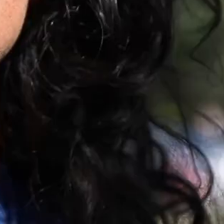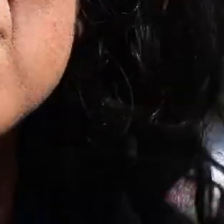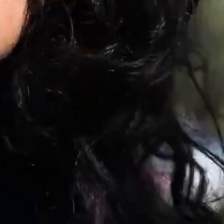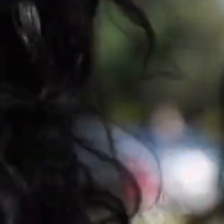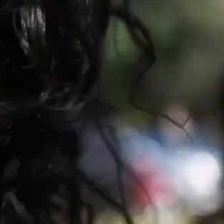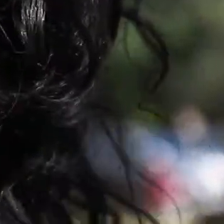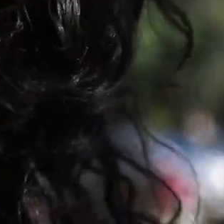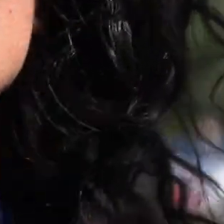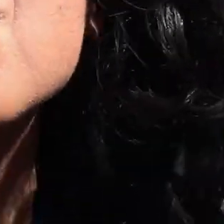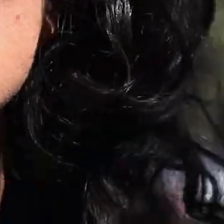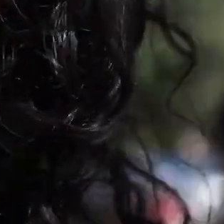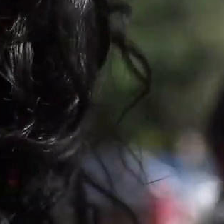Suenan tambores de Comparsa La Marea -